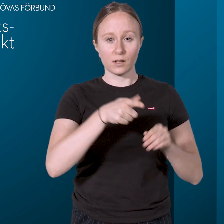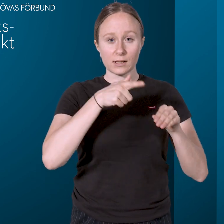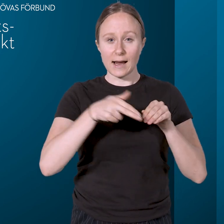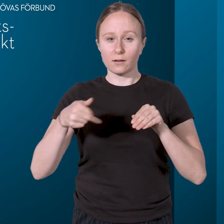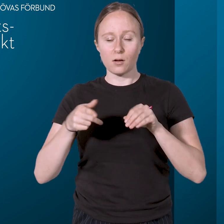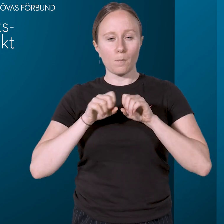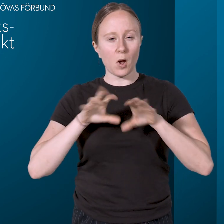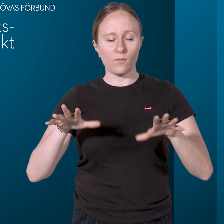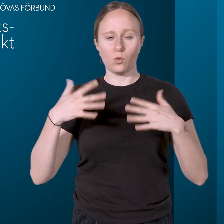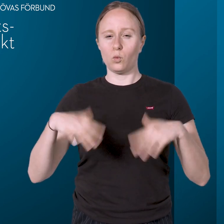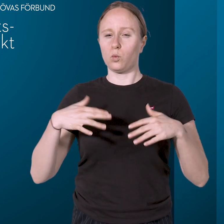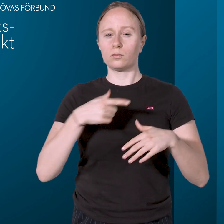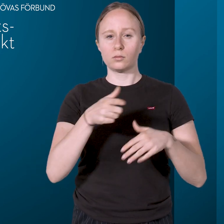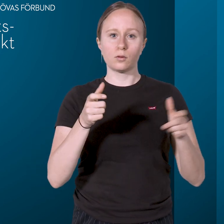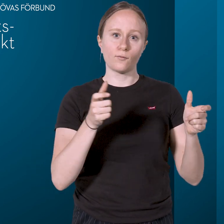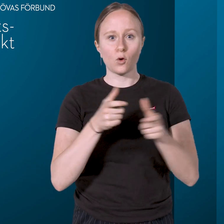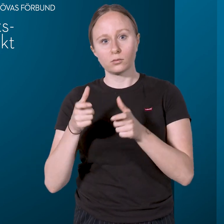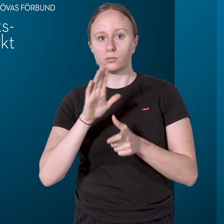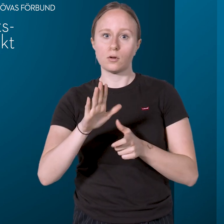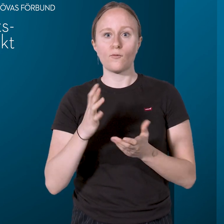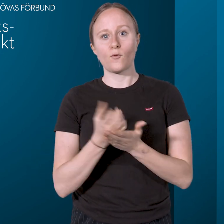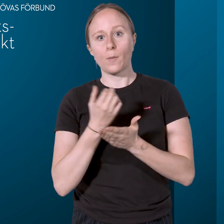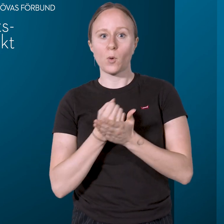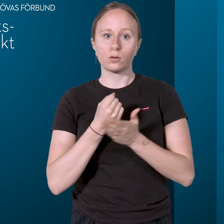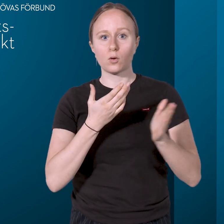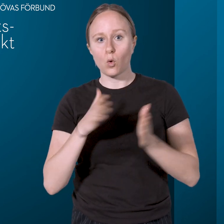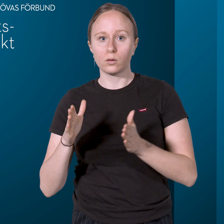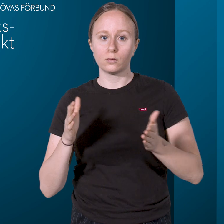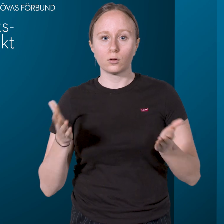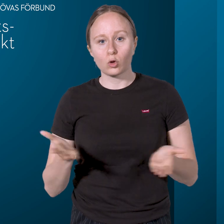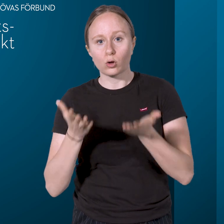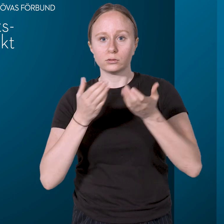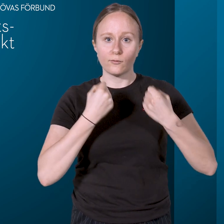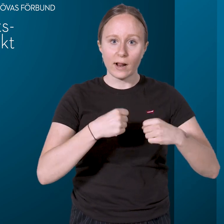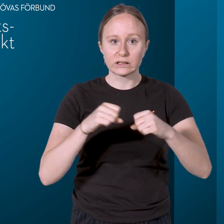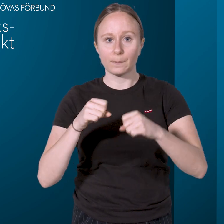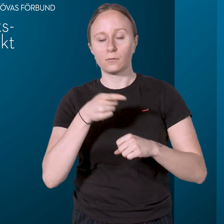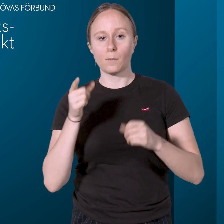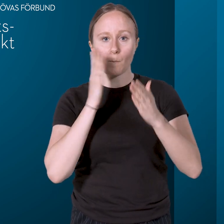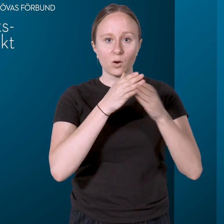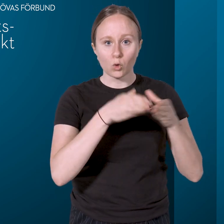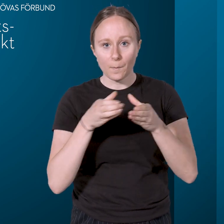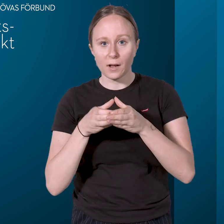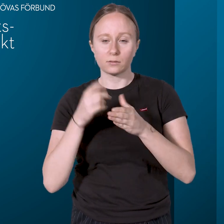Nedskärningarna påverkar väsentligt organisationernas förmåga att ordna - lågtröskelverksamhet för sina målgrupper, -